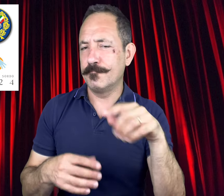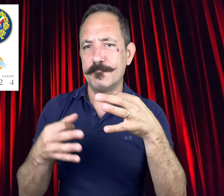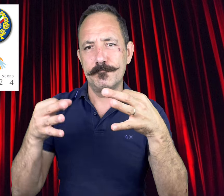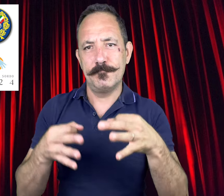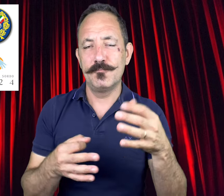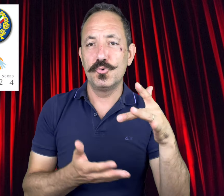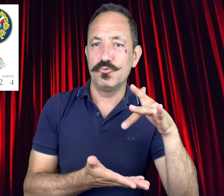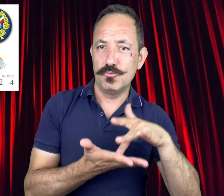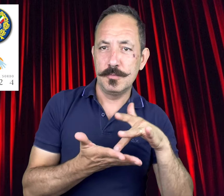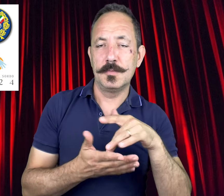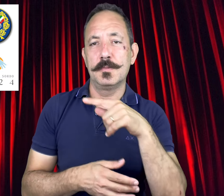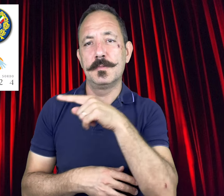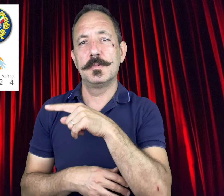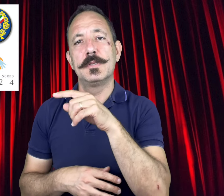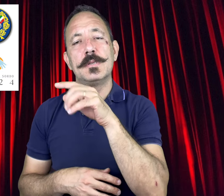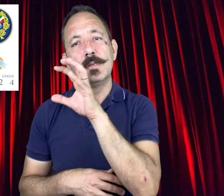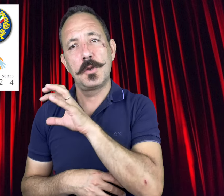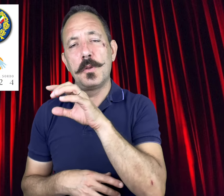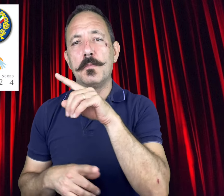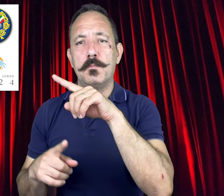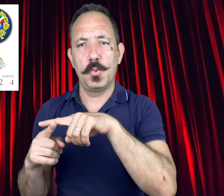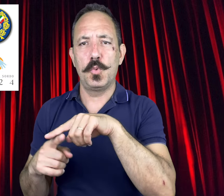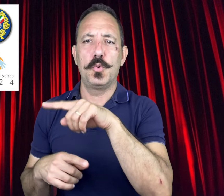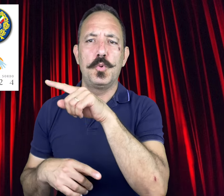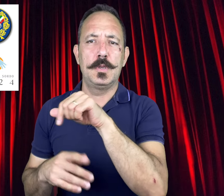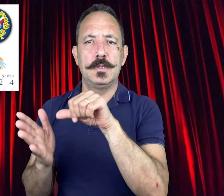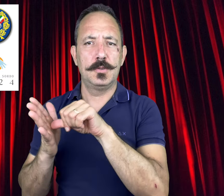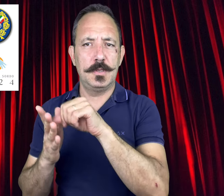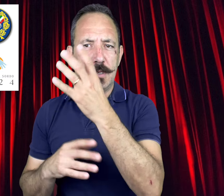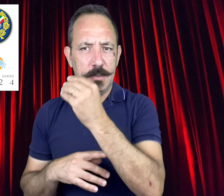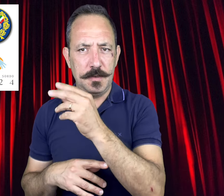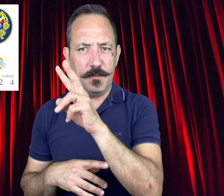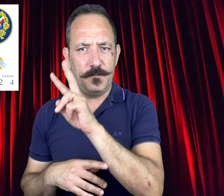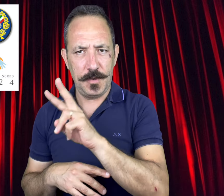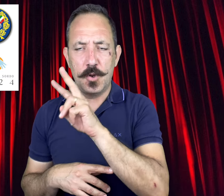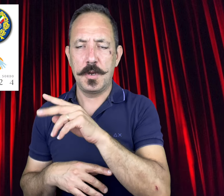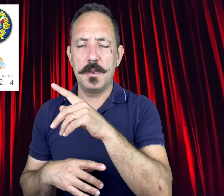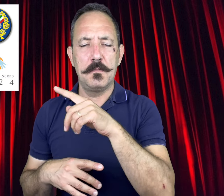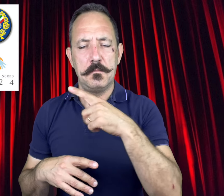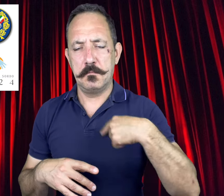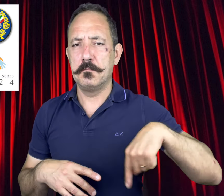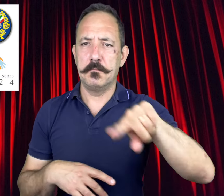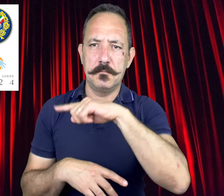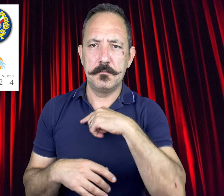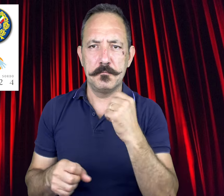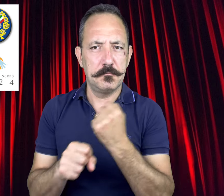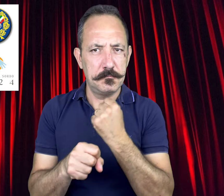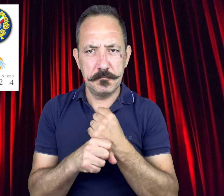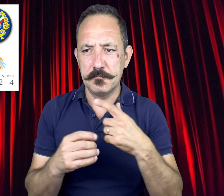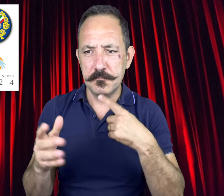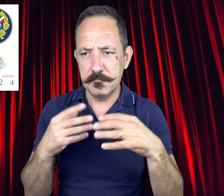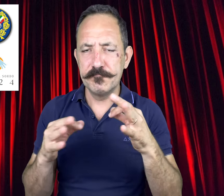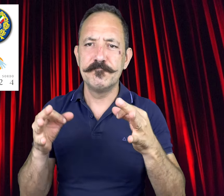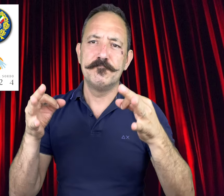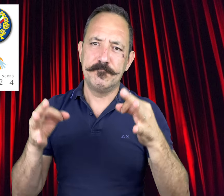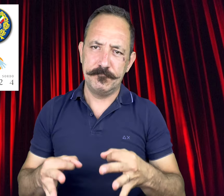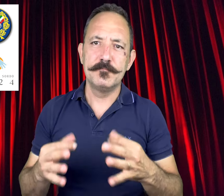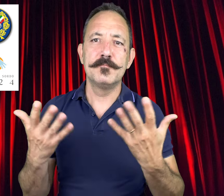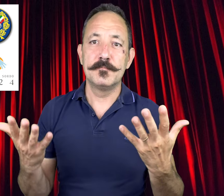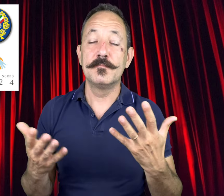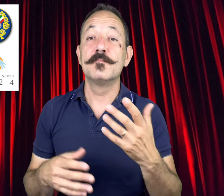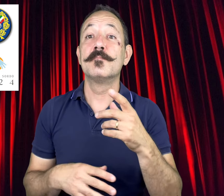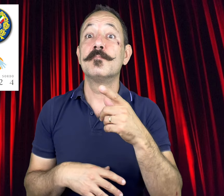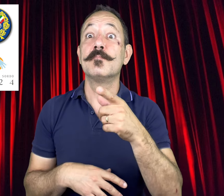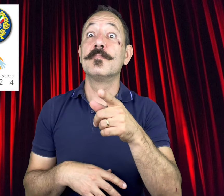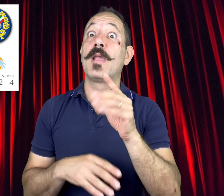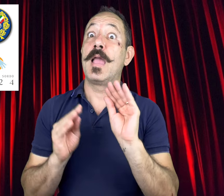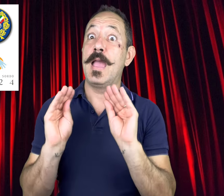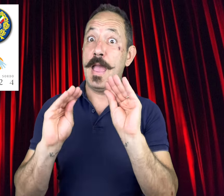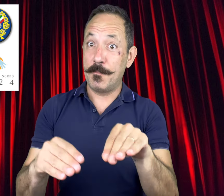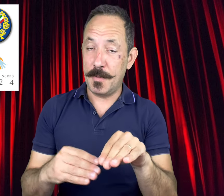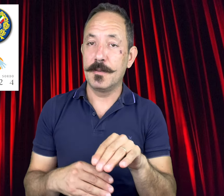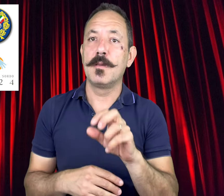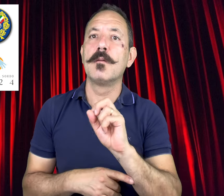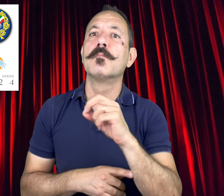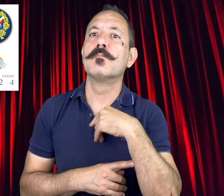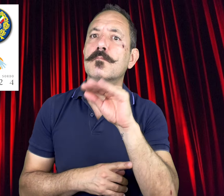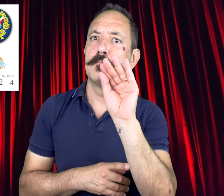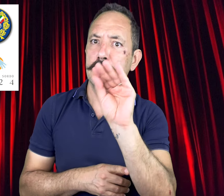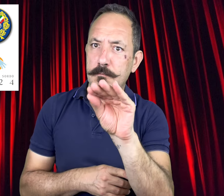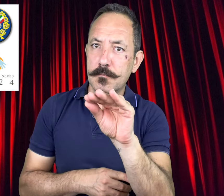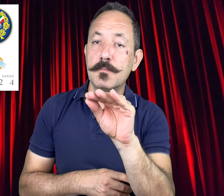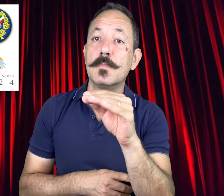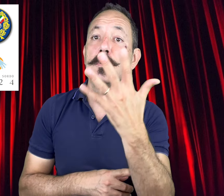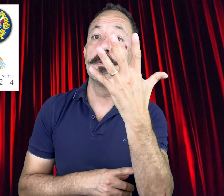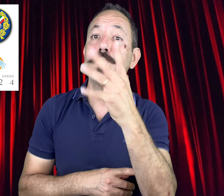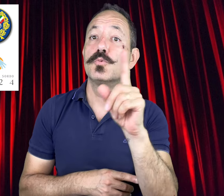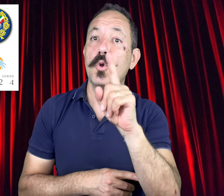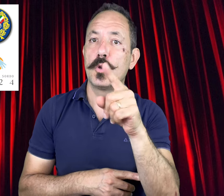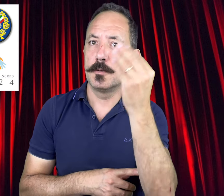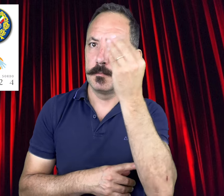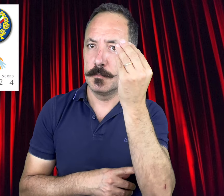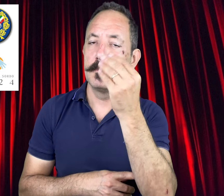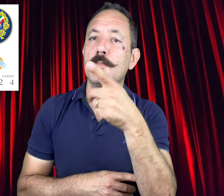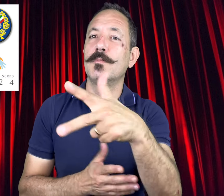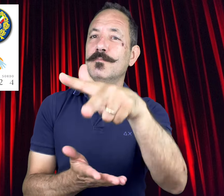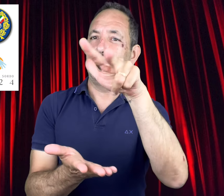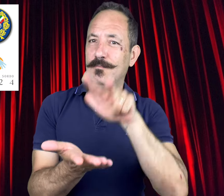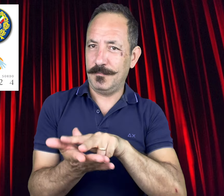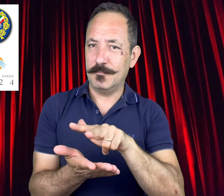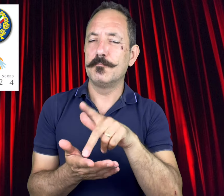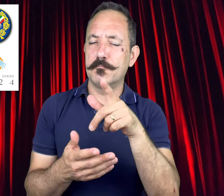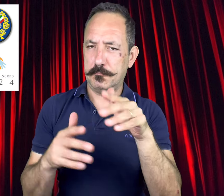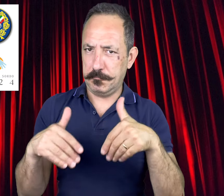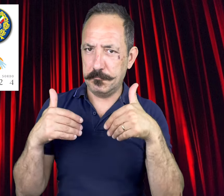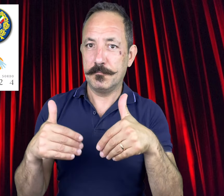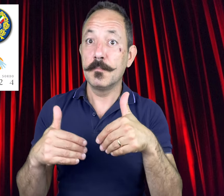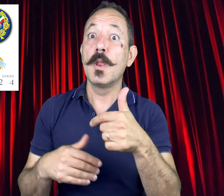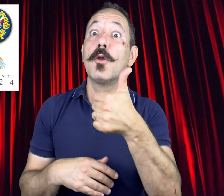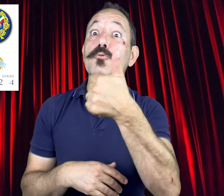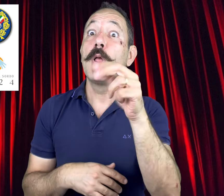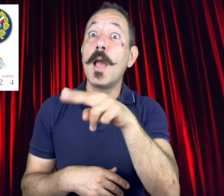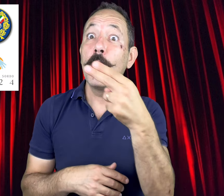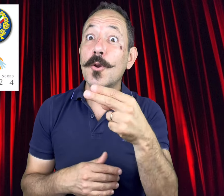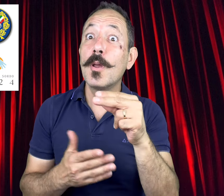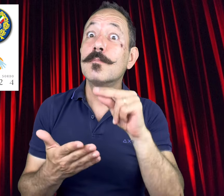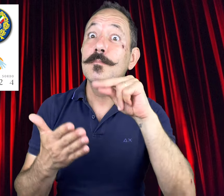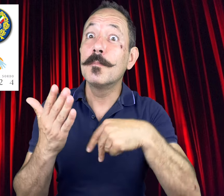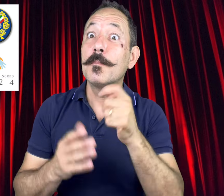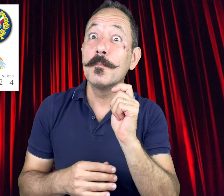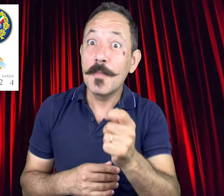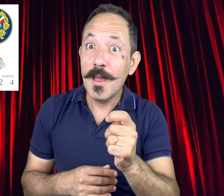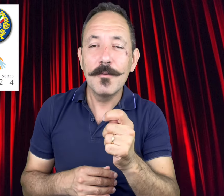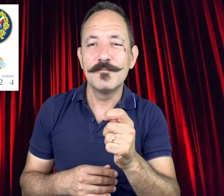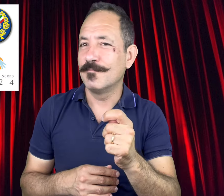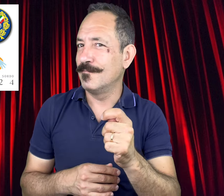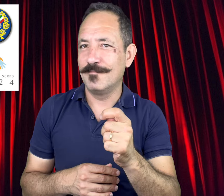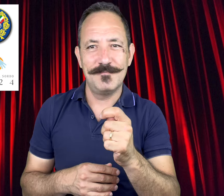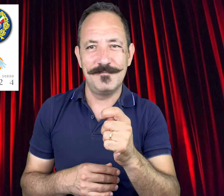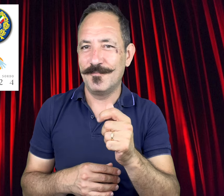La Sede Centrale, il CR ENS Veneto e la SP ENS Verona abbiamo deciso, se sei stato ammesso non paghi l'importo di 100€ di iscrizione.